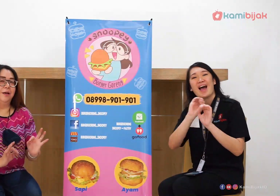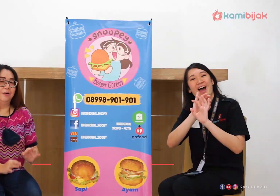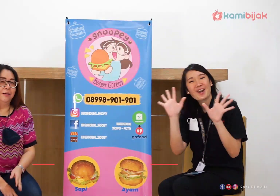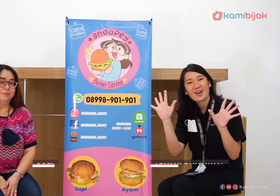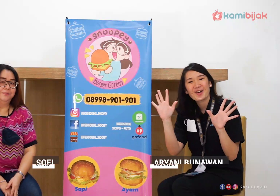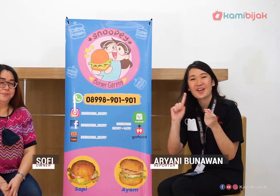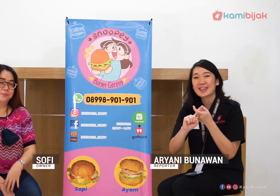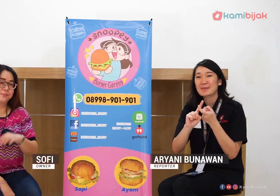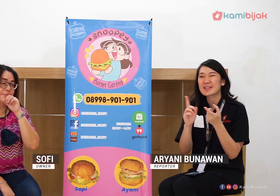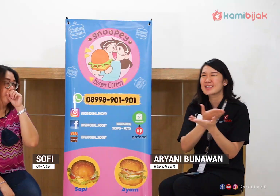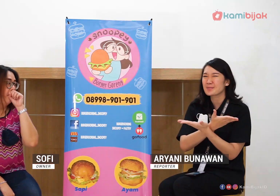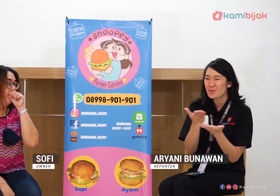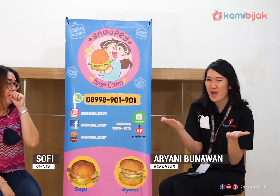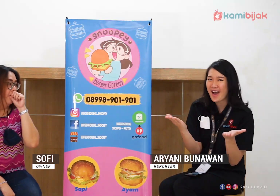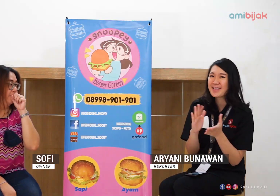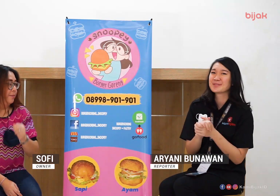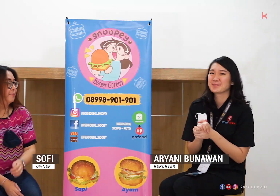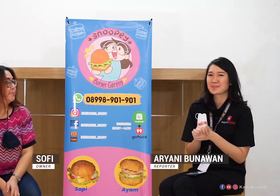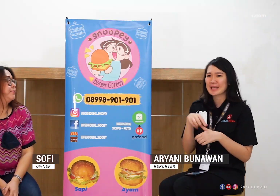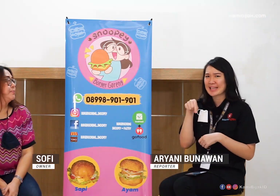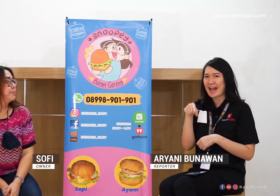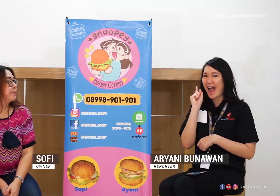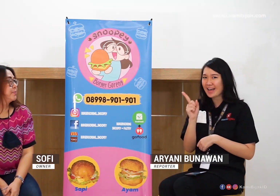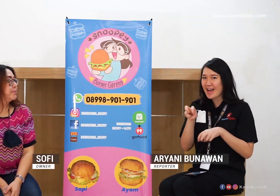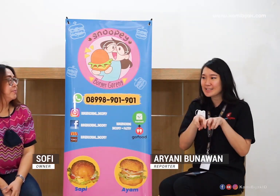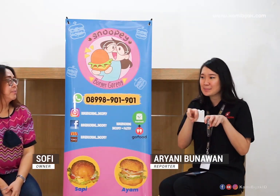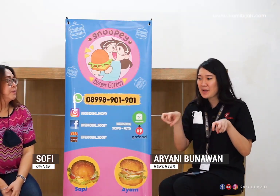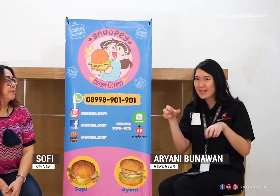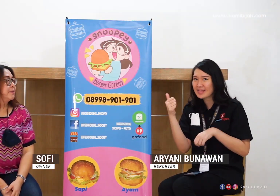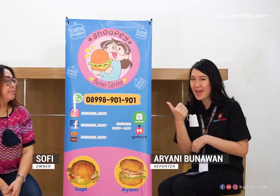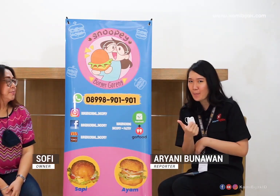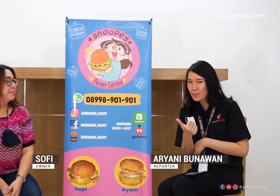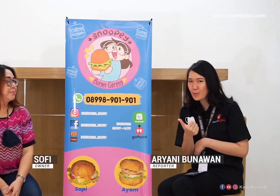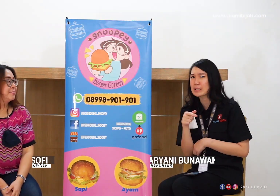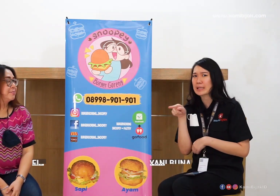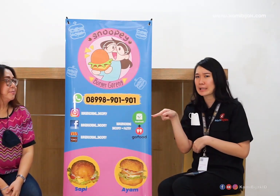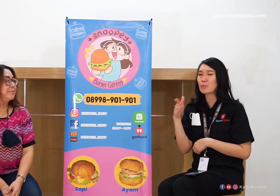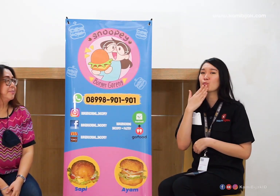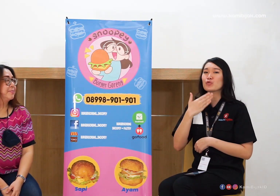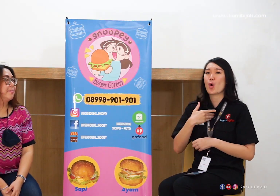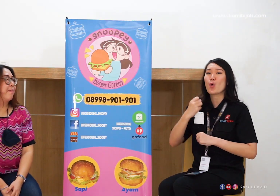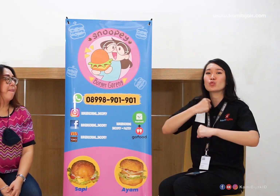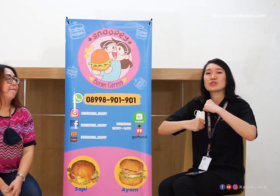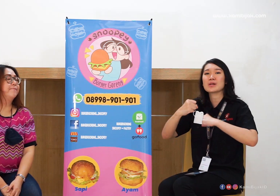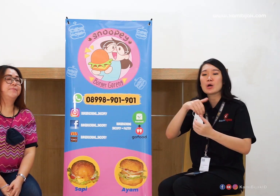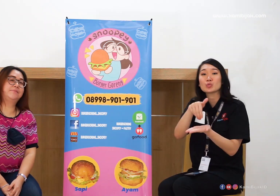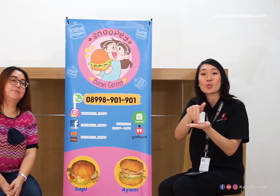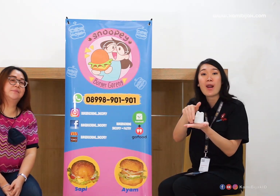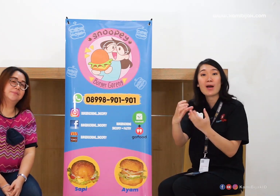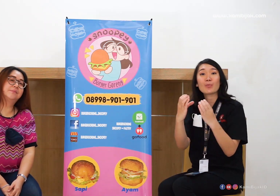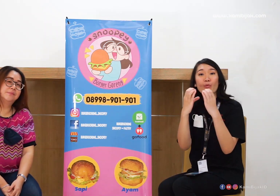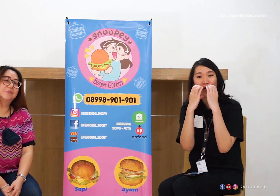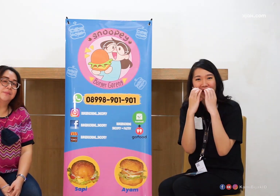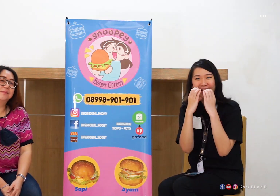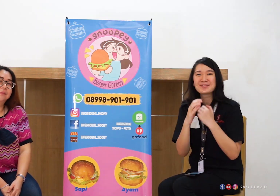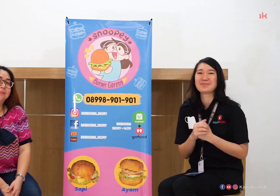Halo teman-teman semua, sebelah saya ada tamu si empunya usaha dagang burger.